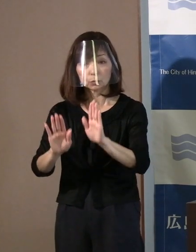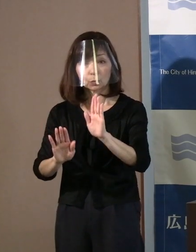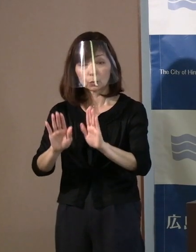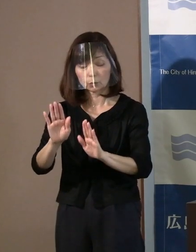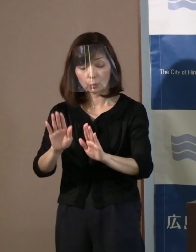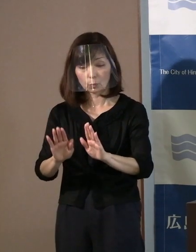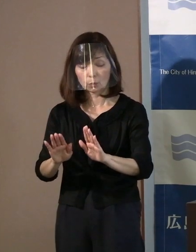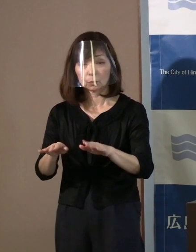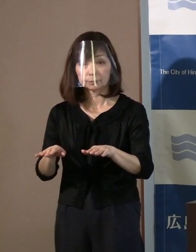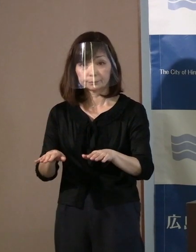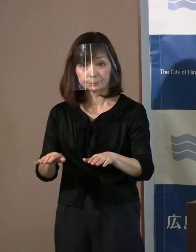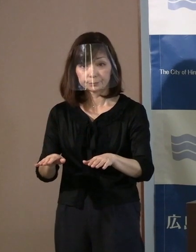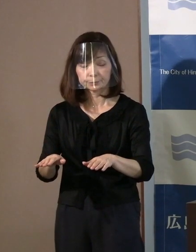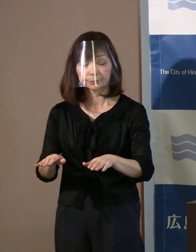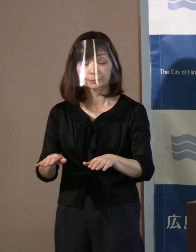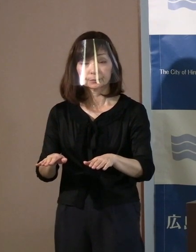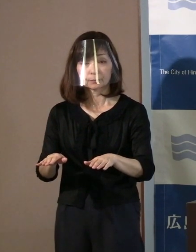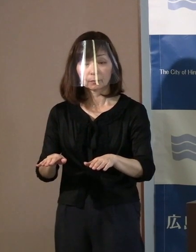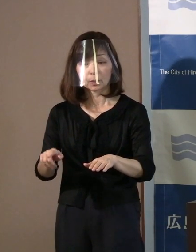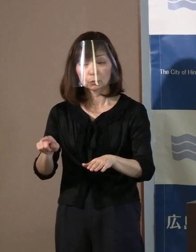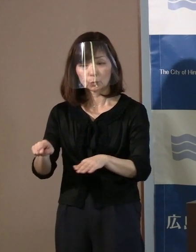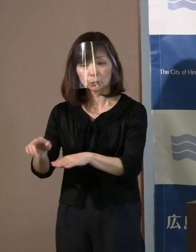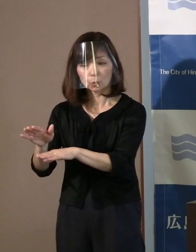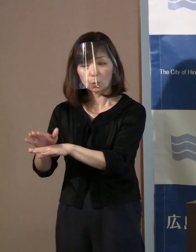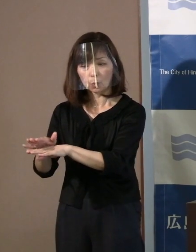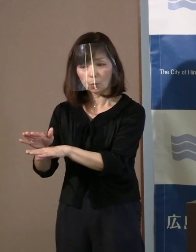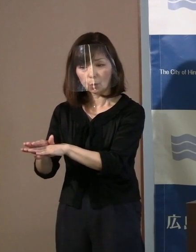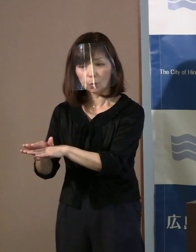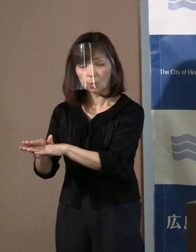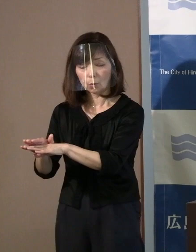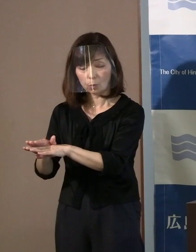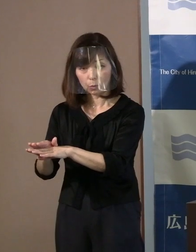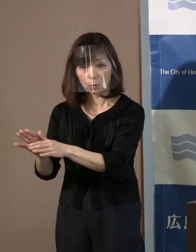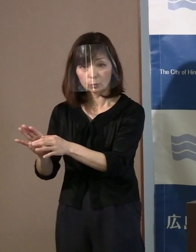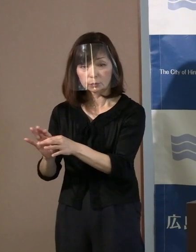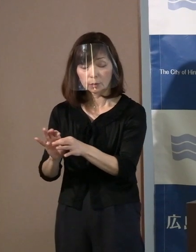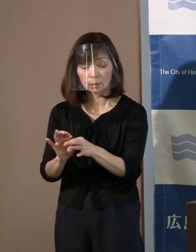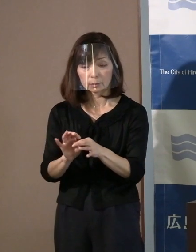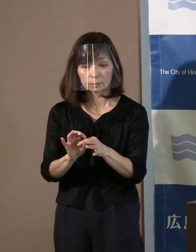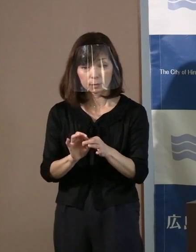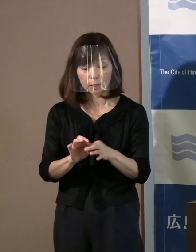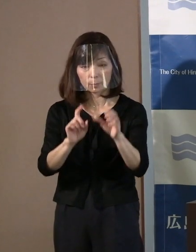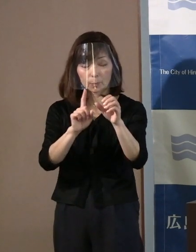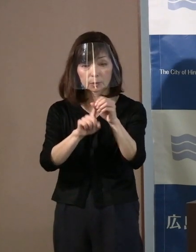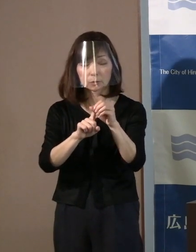そういった方法を通じて 何を目指すかということも言っておかないと､